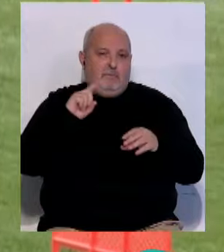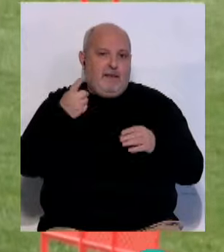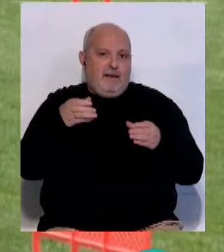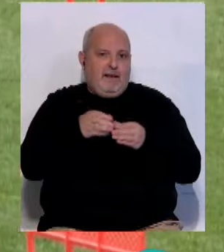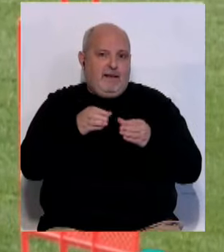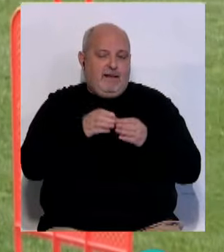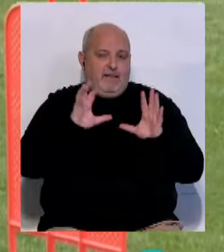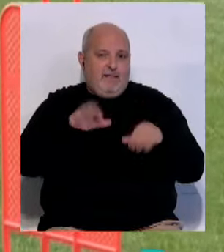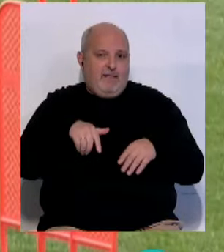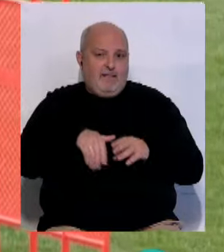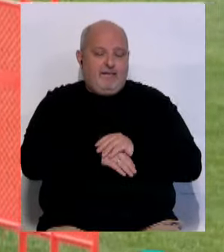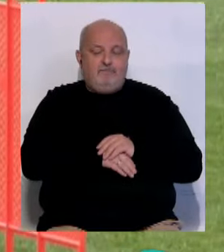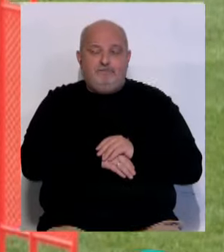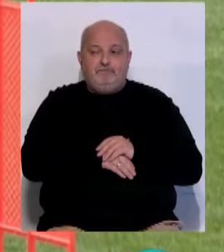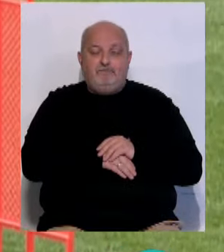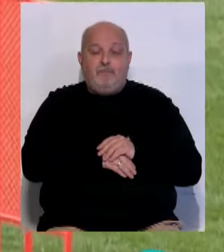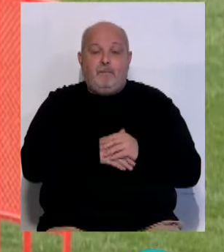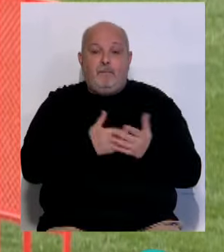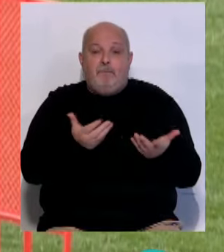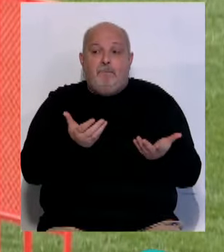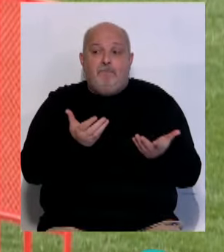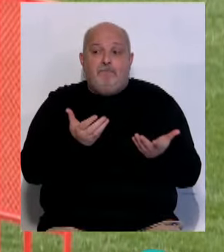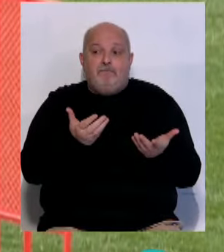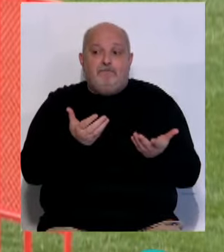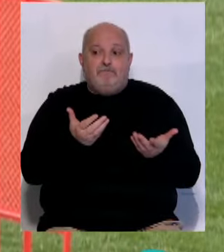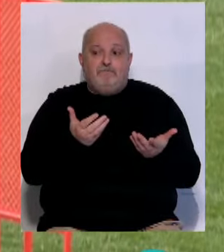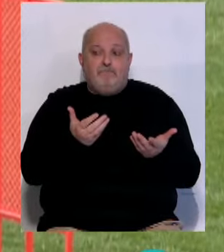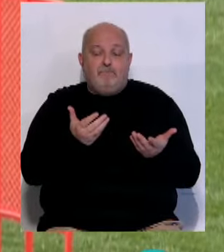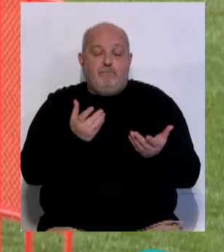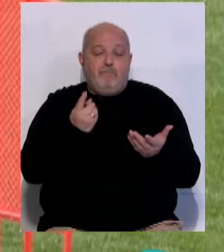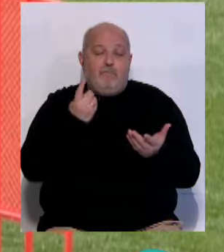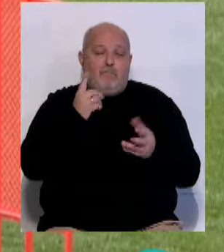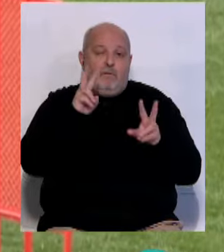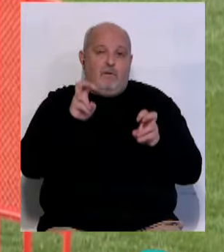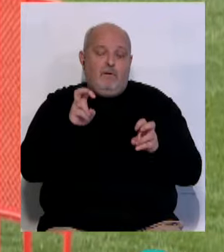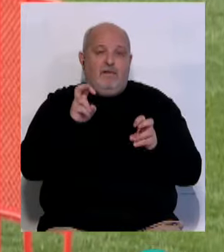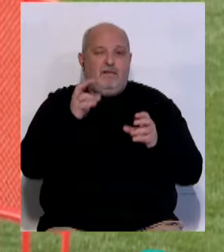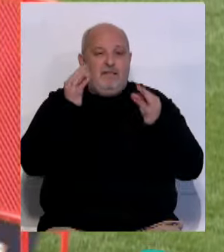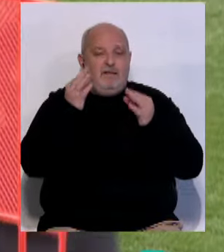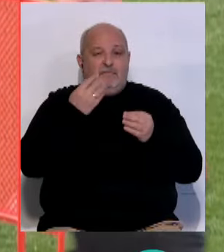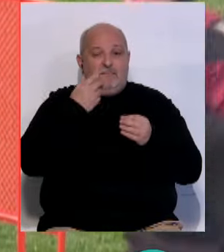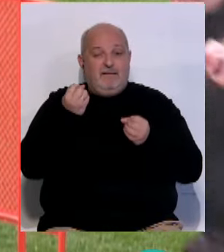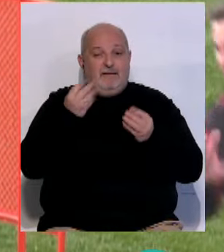del cic club de fútbol con una eh o sea con un detalle importante a tener en cuenta en caso de